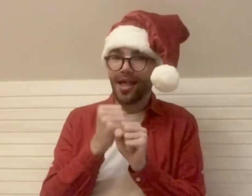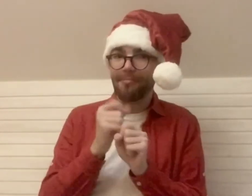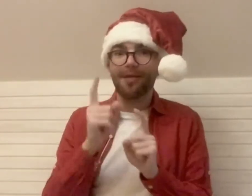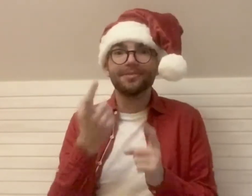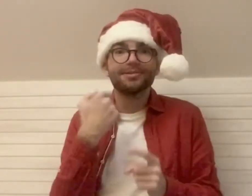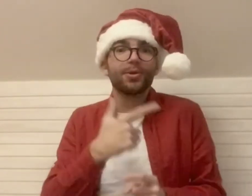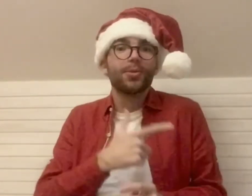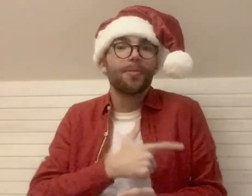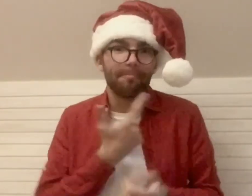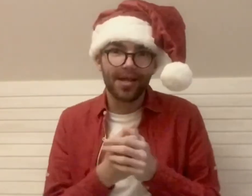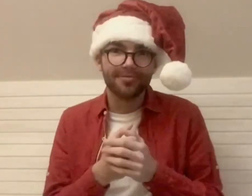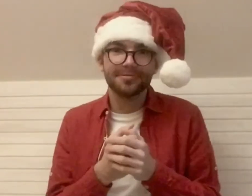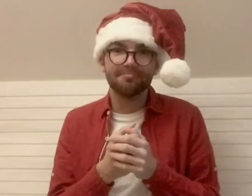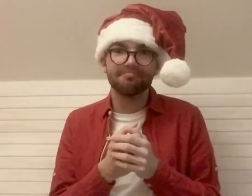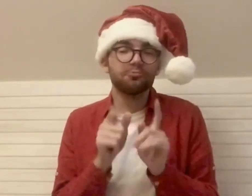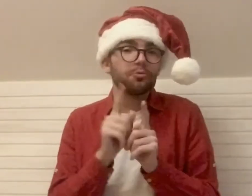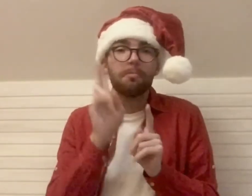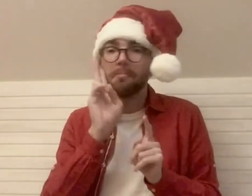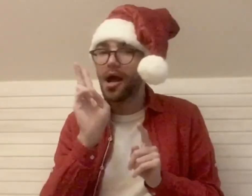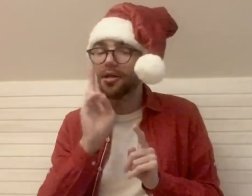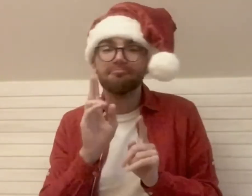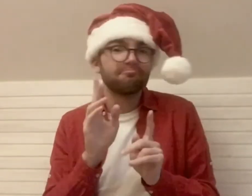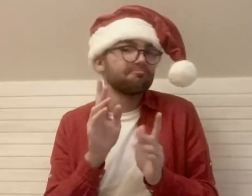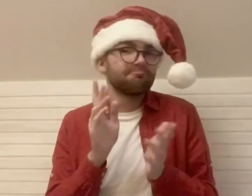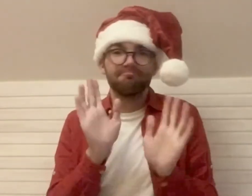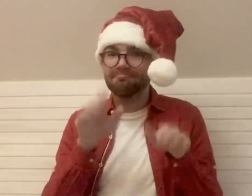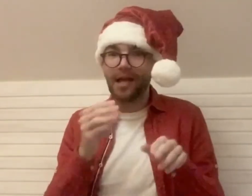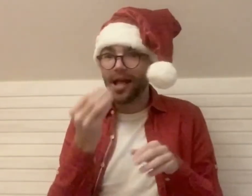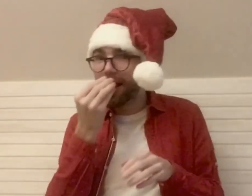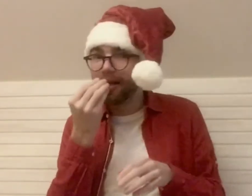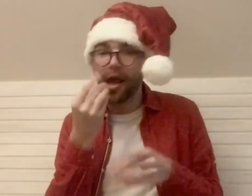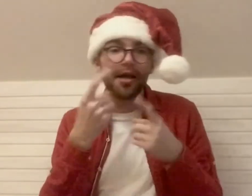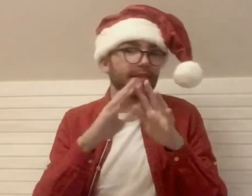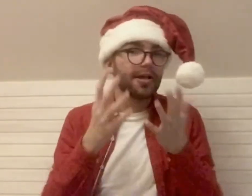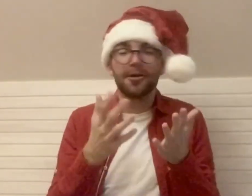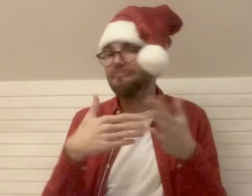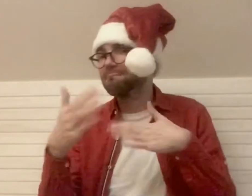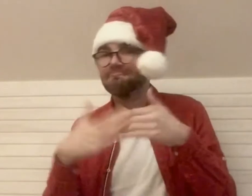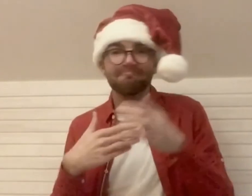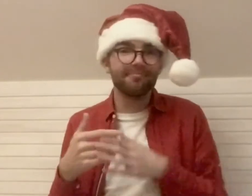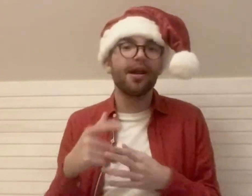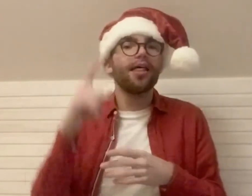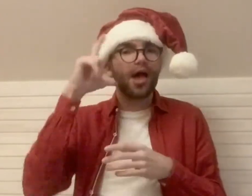To raje naredimo iz ljubezni. To je lahko le malenkost. Naredimo piškote ali majhno darilo.